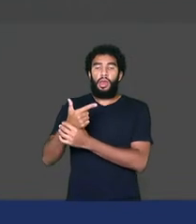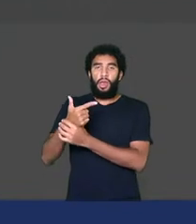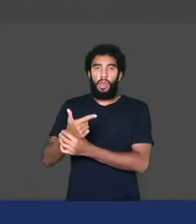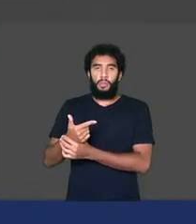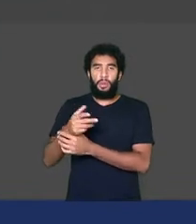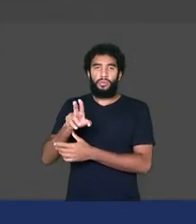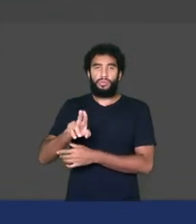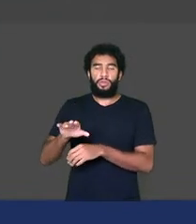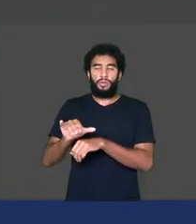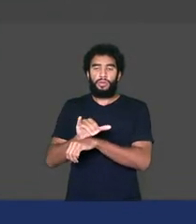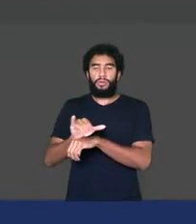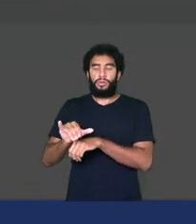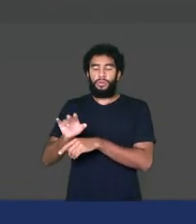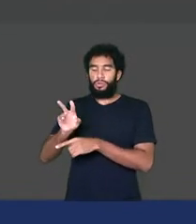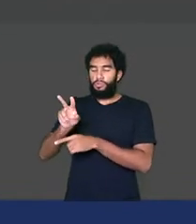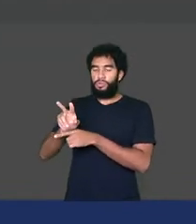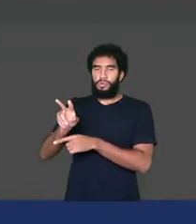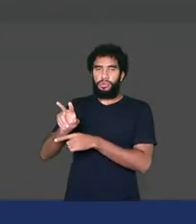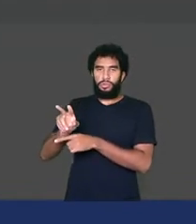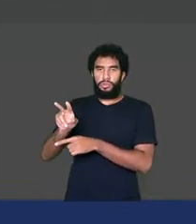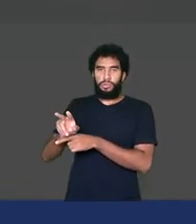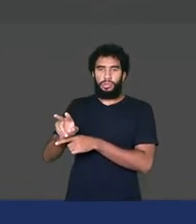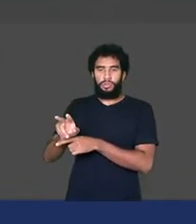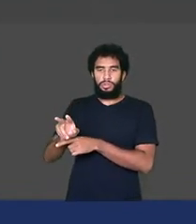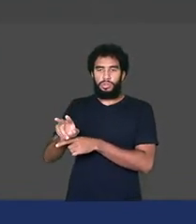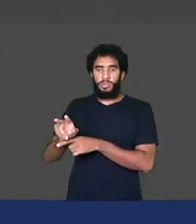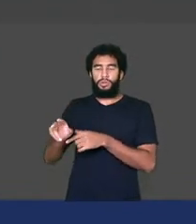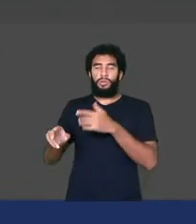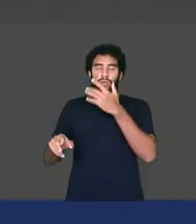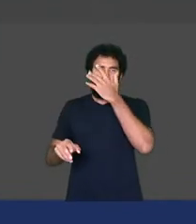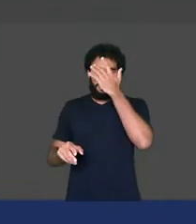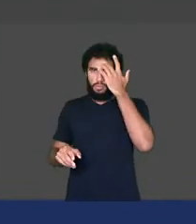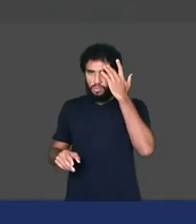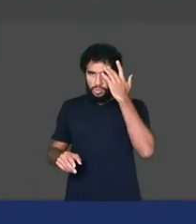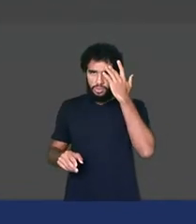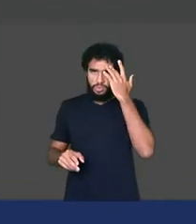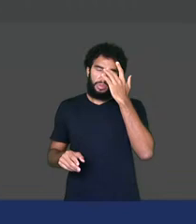POLÍTICA DE QUE AS ARMAS POSSAM TER USADAS COMO INSTRUMENTO DE DEFESA NA MÃO DE PESSOAS QUE NÃO QUEREM